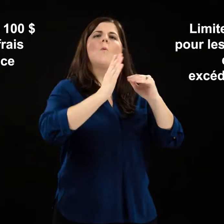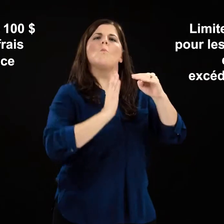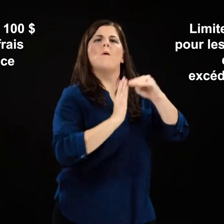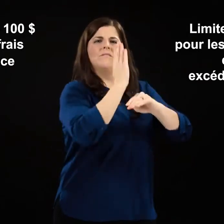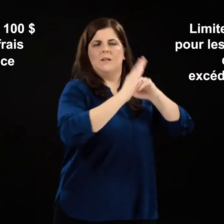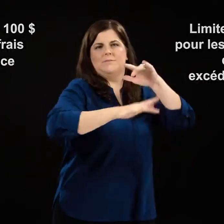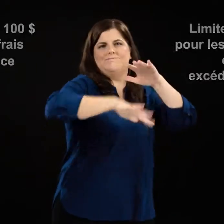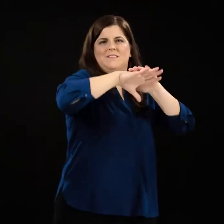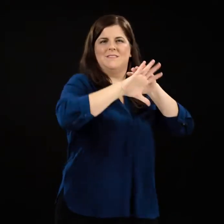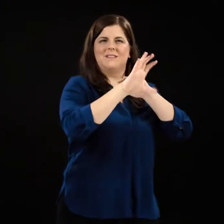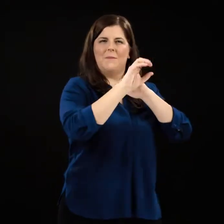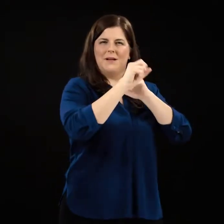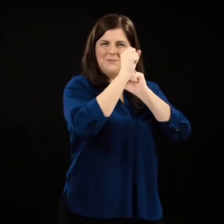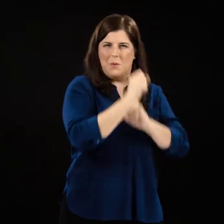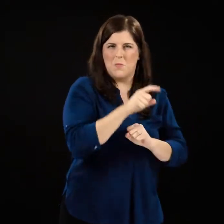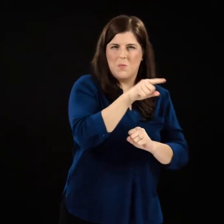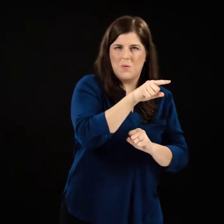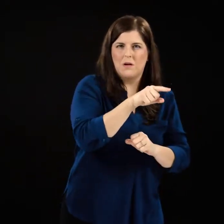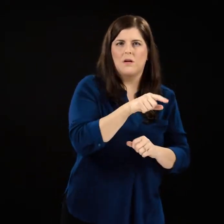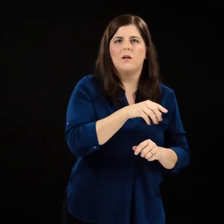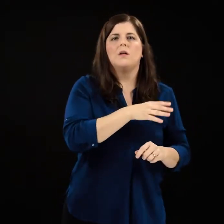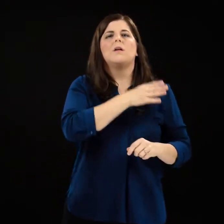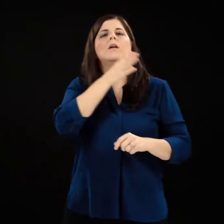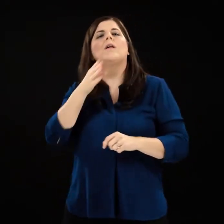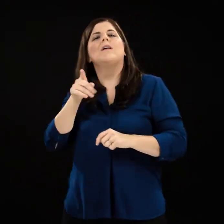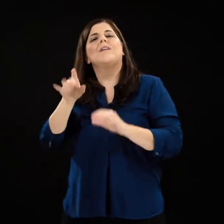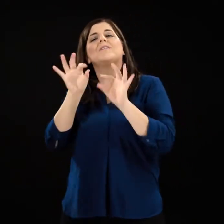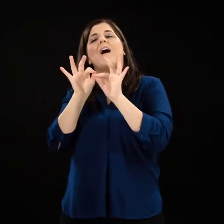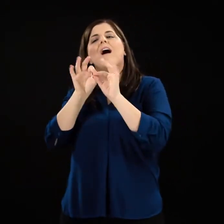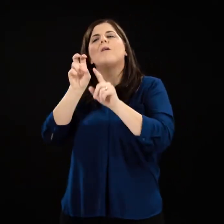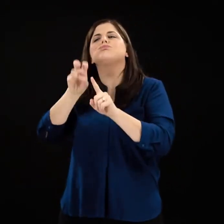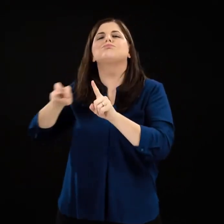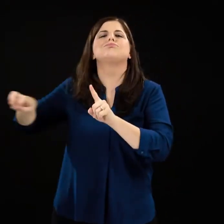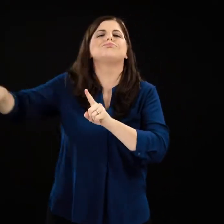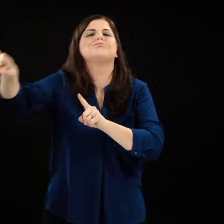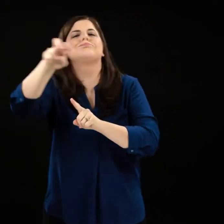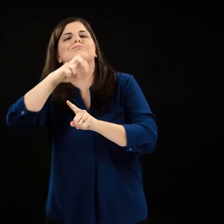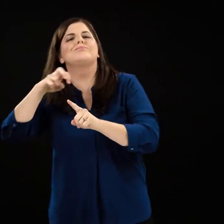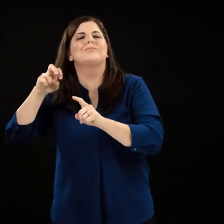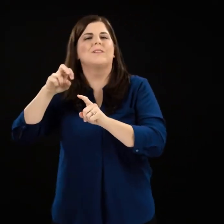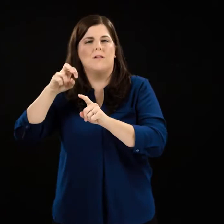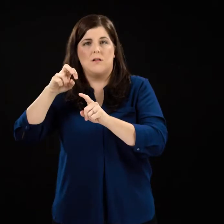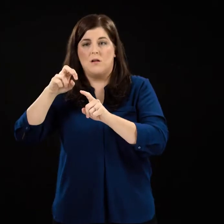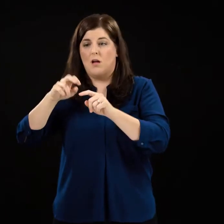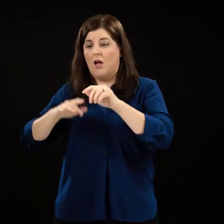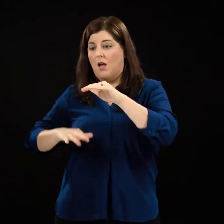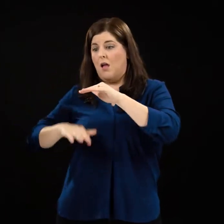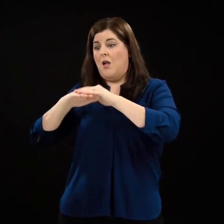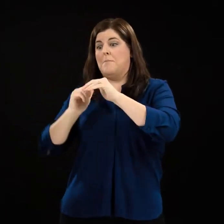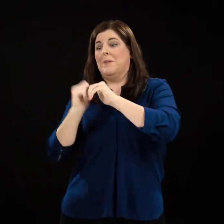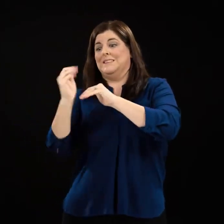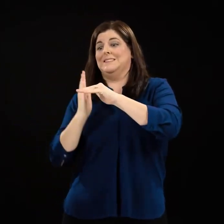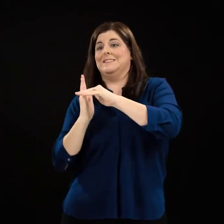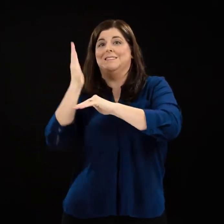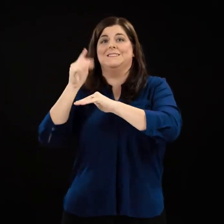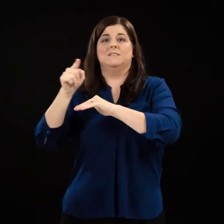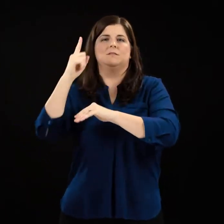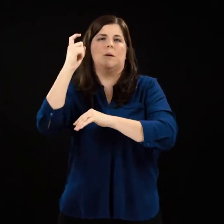prévus au contrat, le prix de ces services et la durée du contrat. Il peut suspendre les services sans